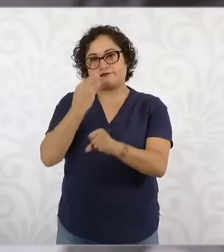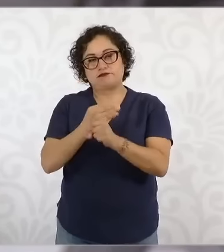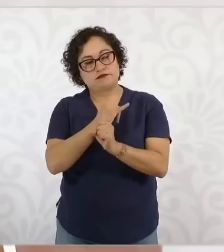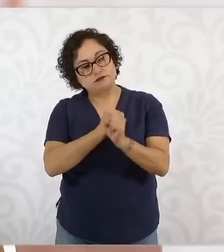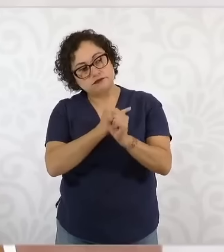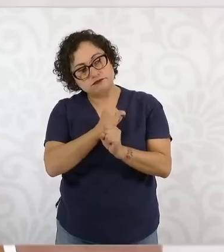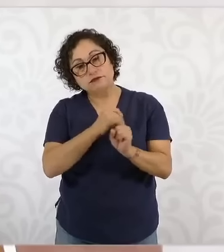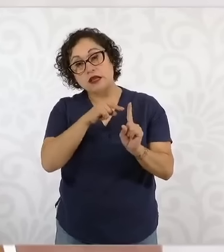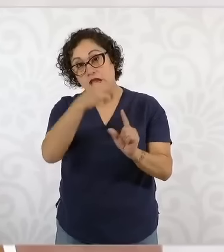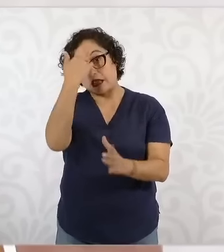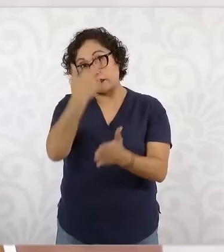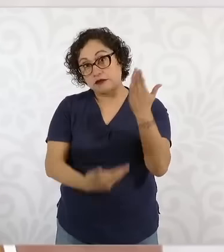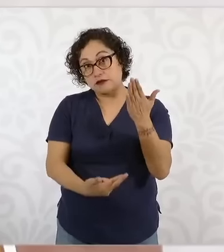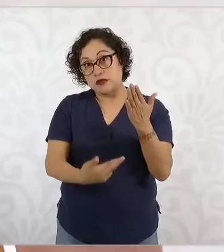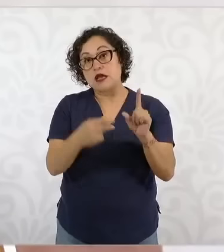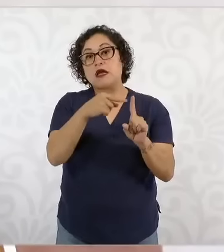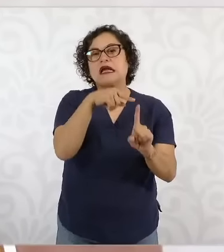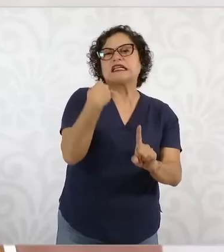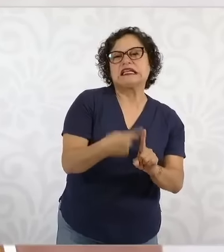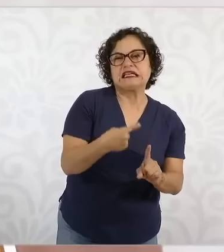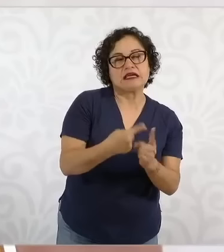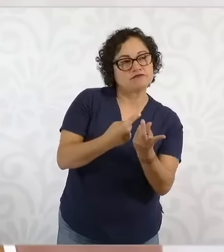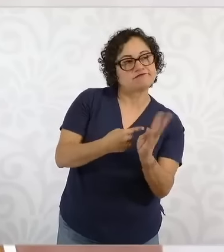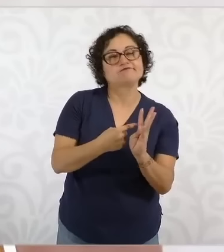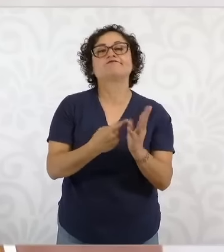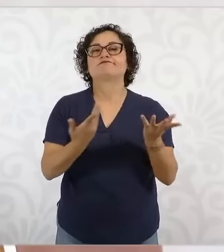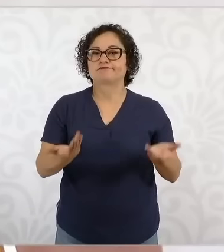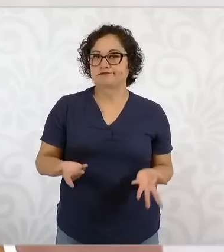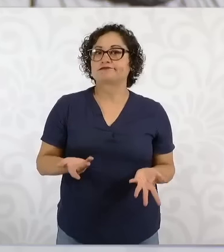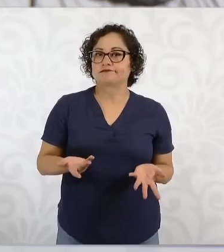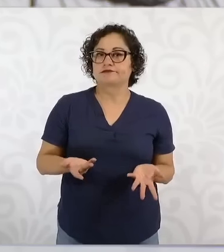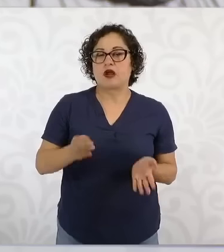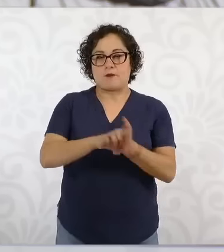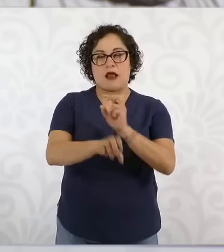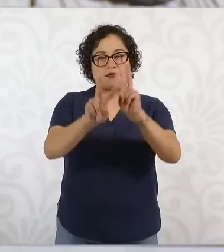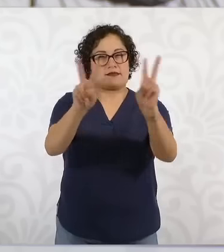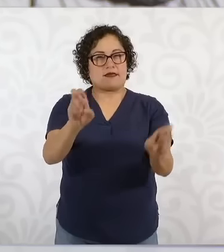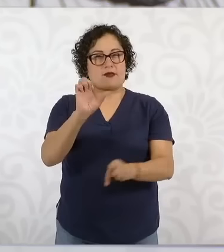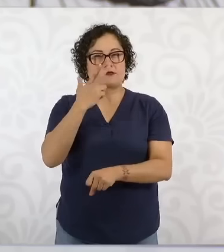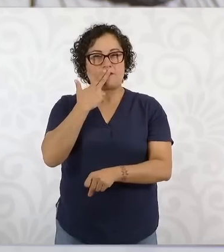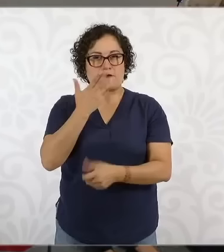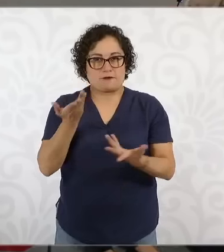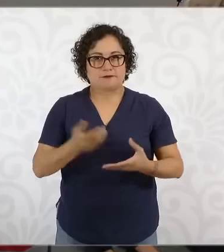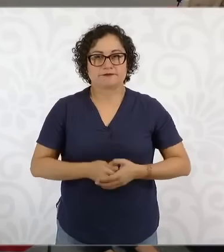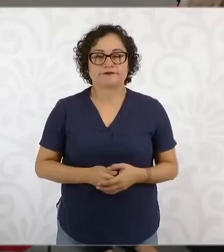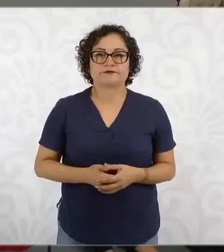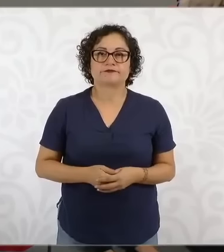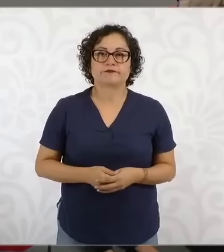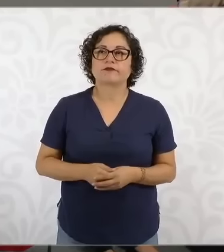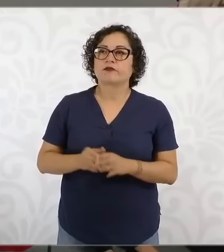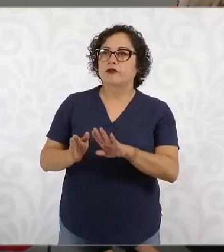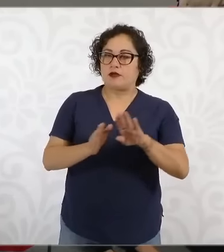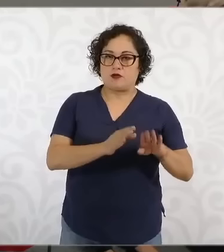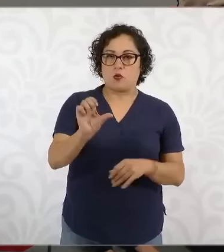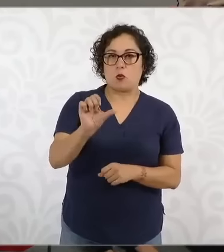y quiénes cometieron ese delito en el caso de Chihuahua. Presenta, en otra pregunta. Eh,